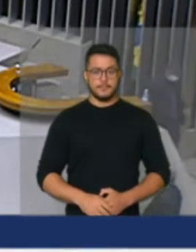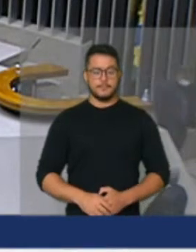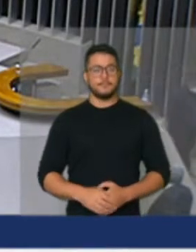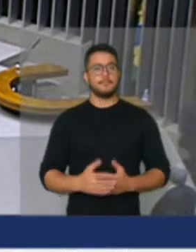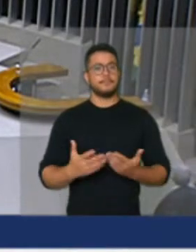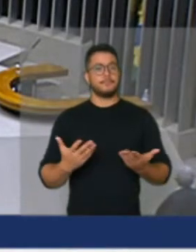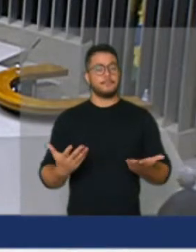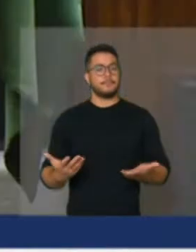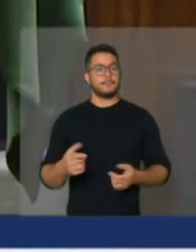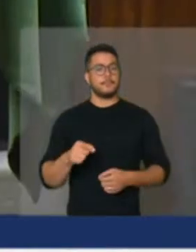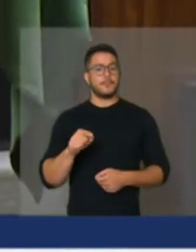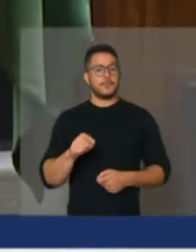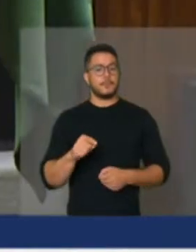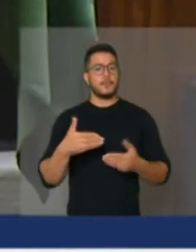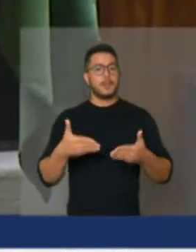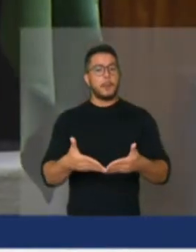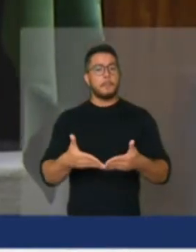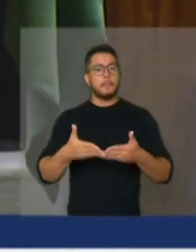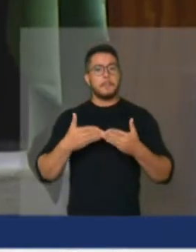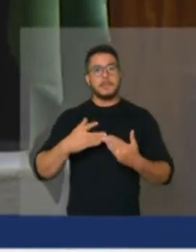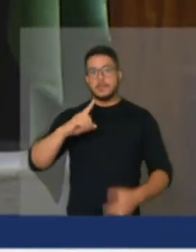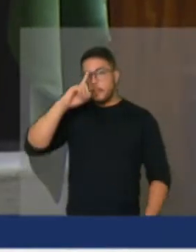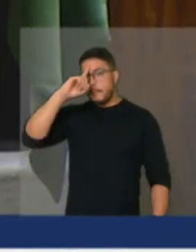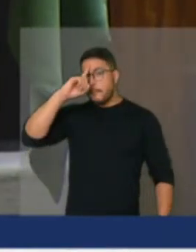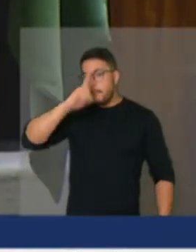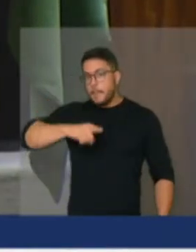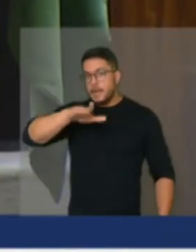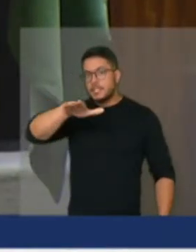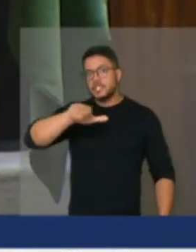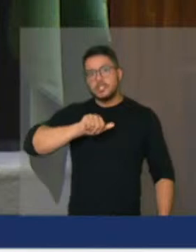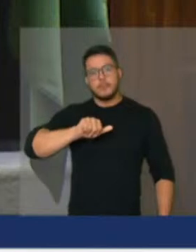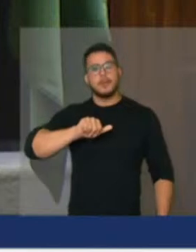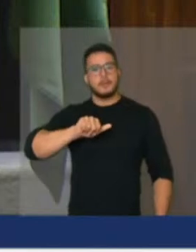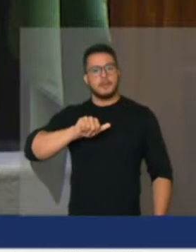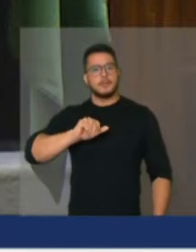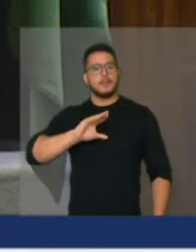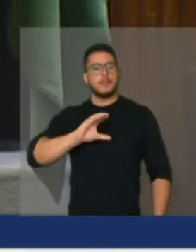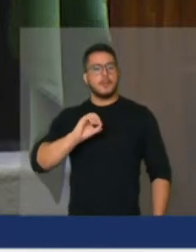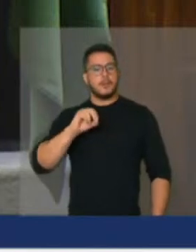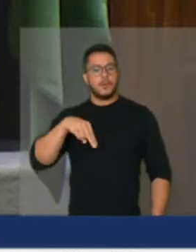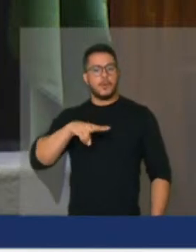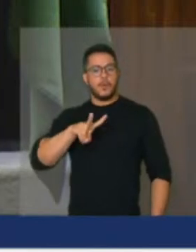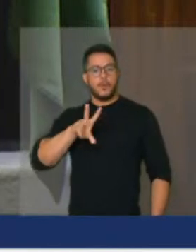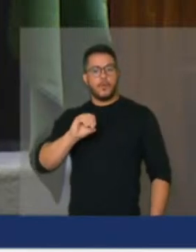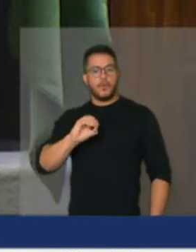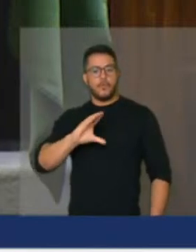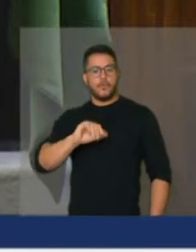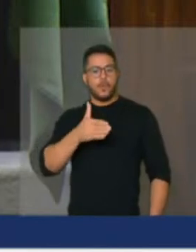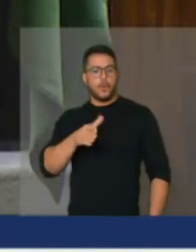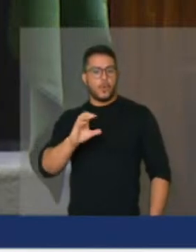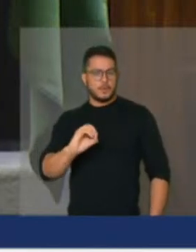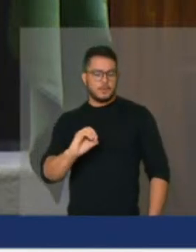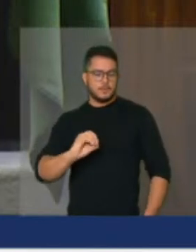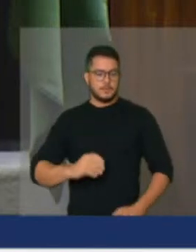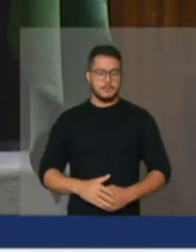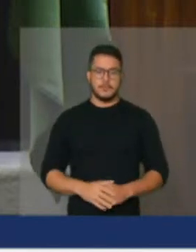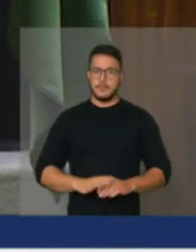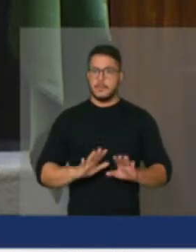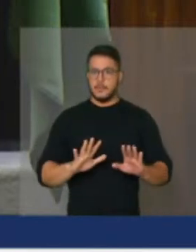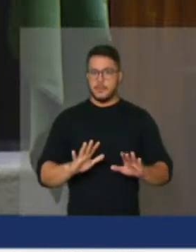O. ENTÃO NÃO ADIANTA O LÍDER DO GOVERNO QUERER MARCAR A DATA QUE O MINISTRO VEM NÃO. ELE VAI SER CONVOCADO. QUEM MARCA A DATA DE QUEM É CONVOCADO É O